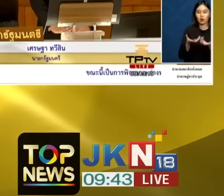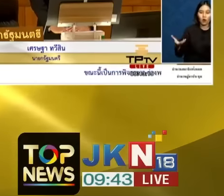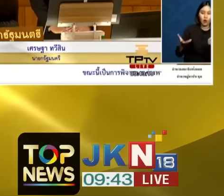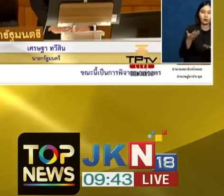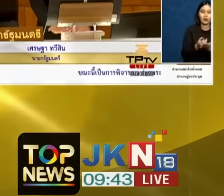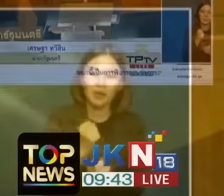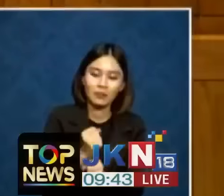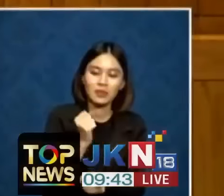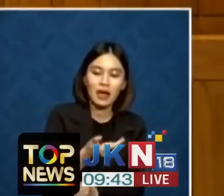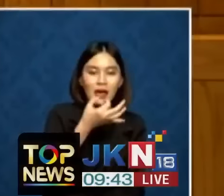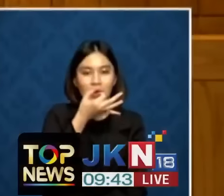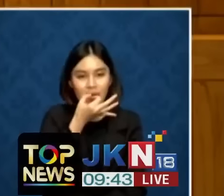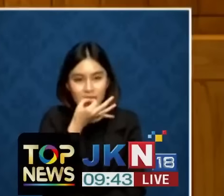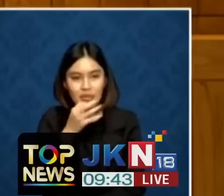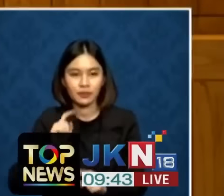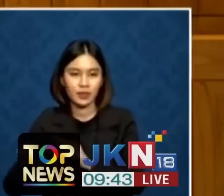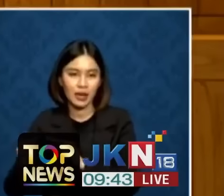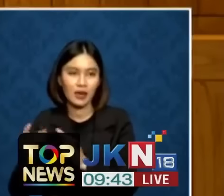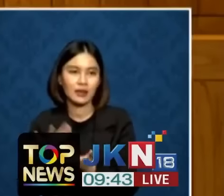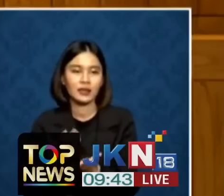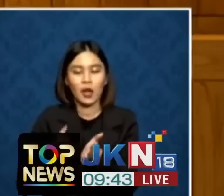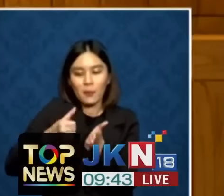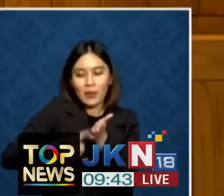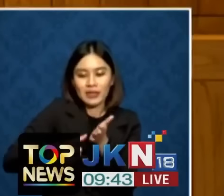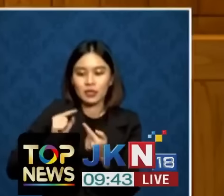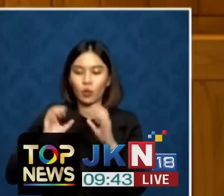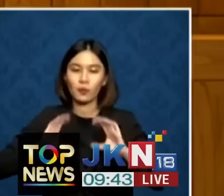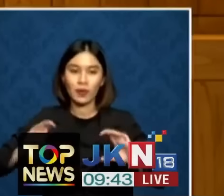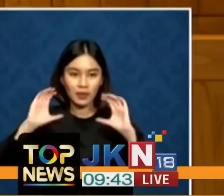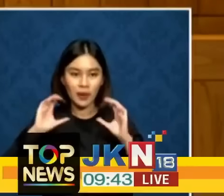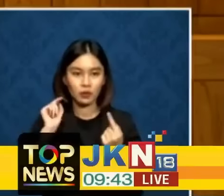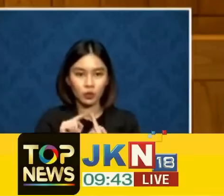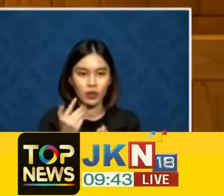เสียงท่านนายกสดๆตอนนี้ครับภาษีให้กับภาค รัฐเพื่อใช้การลงทุนเพื่อสร้างขีดความ